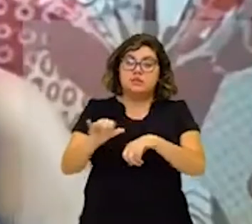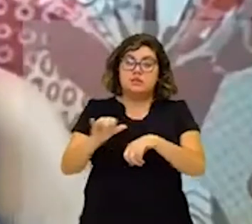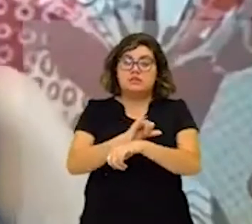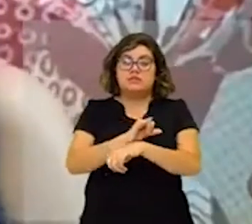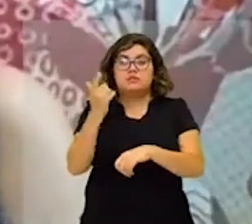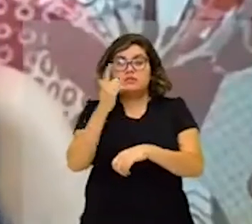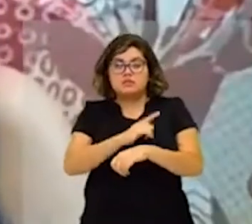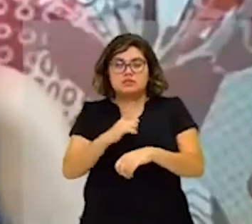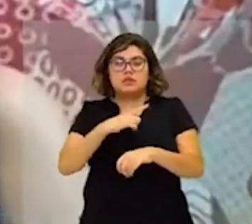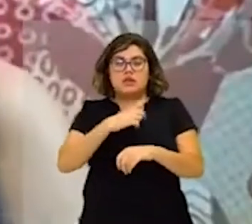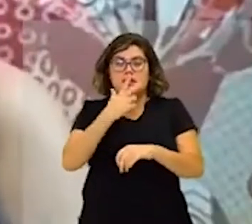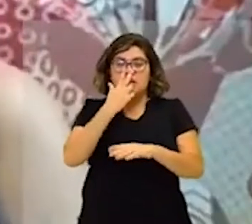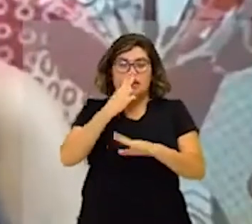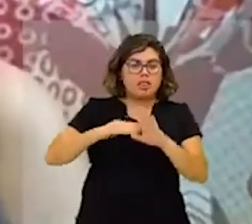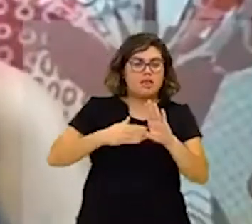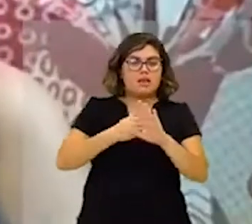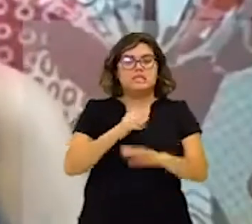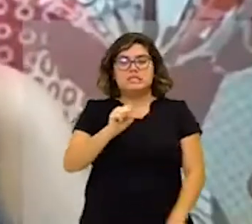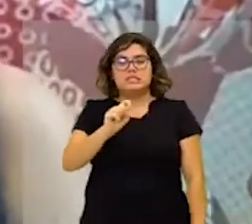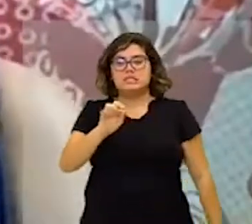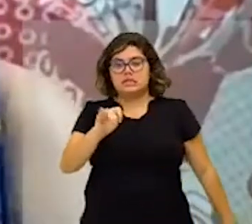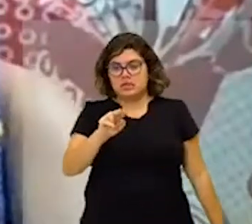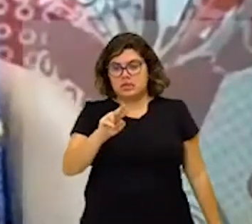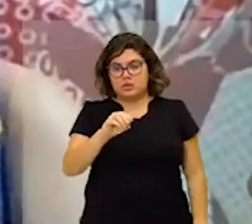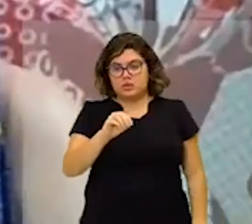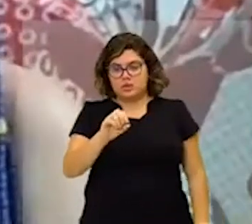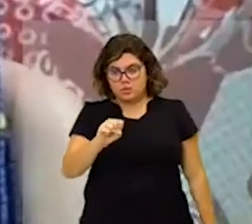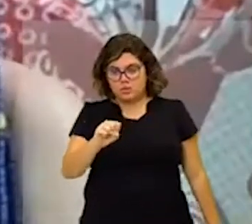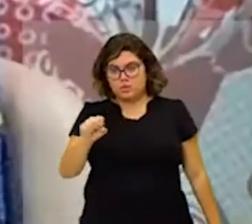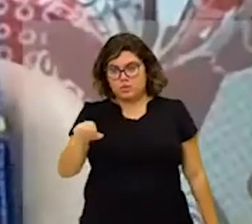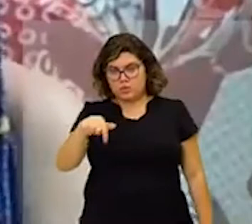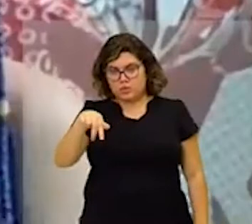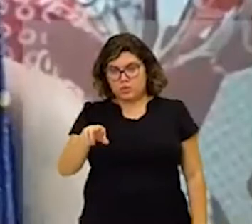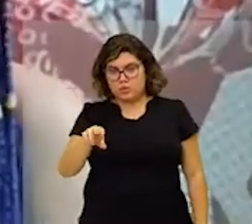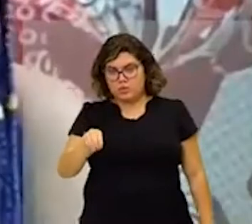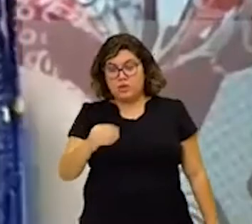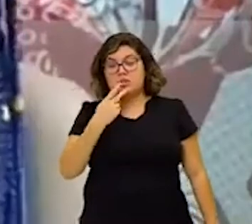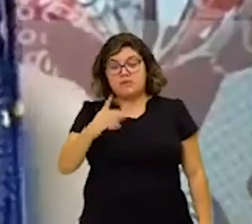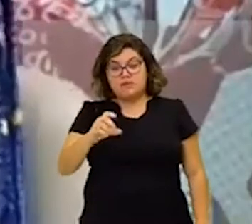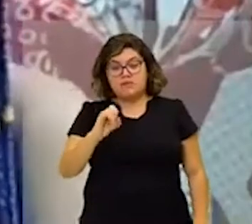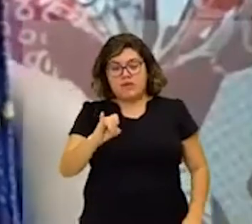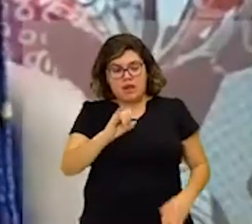saco que já está aí de candidatura e se quando a gente fala de financiamento nós precisamos pensar